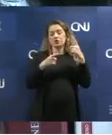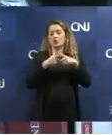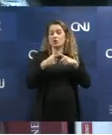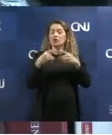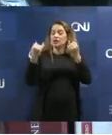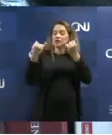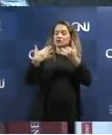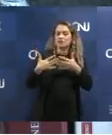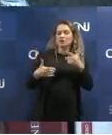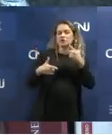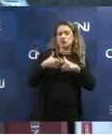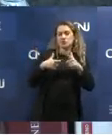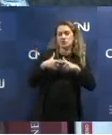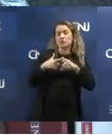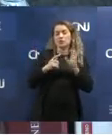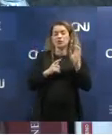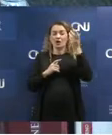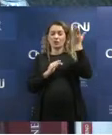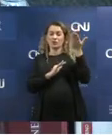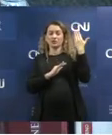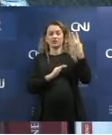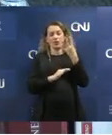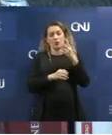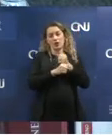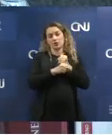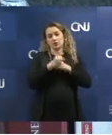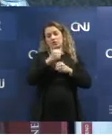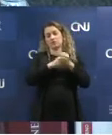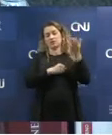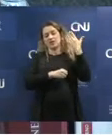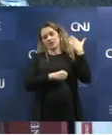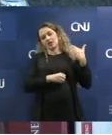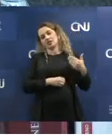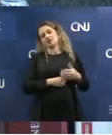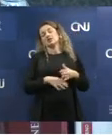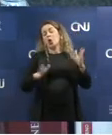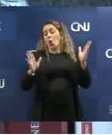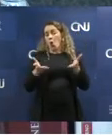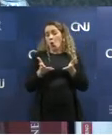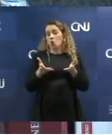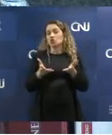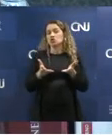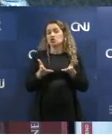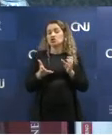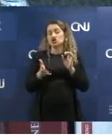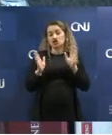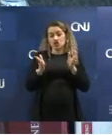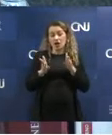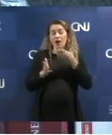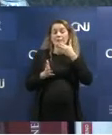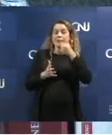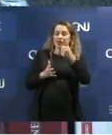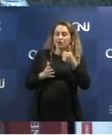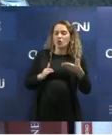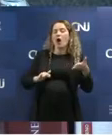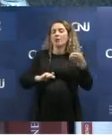que ocorreu há quatro anos atrás, cinco anos atrás, e que hoje, obviamente, não me parece que a presença do magistrado de alguma forma a obstar ou impedir